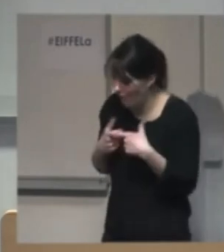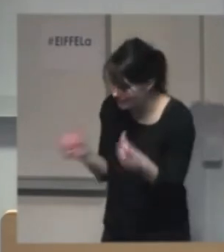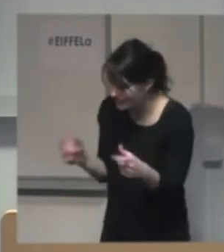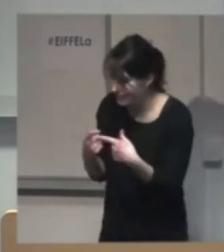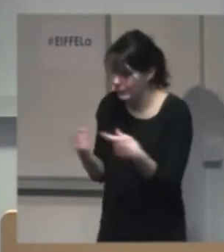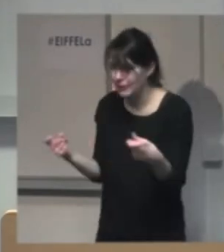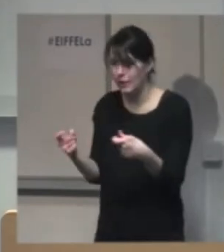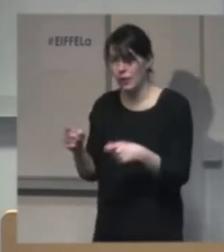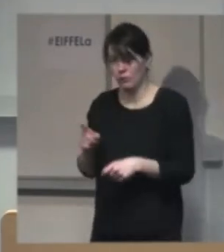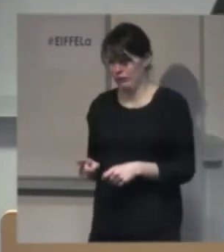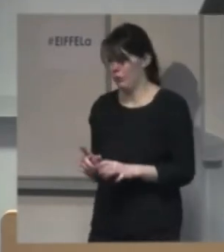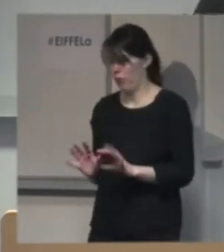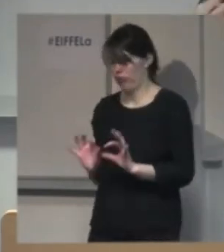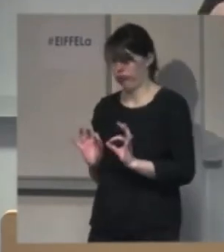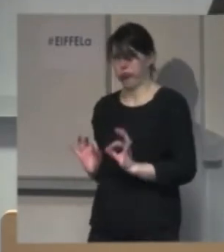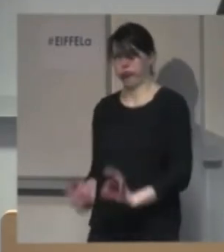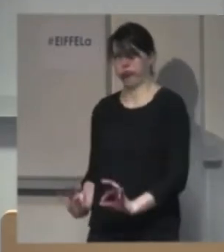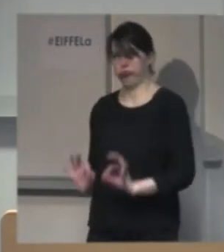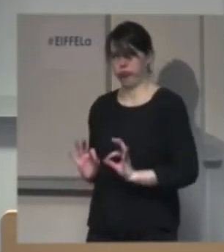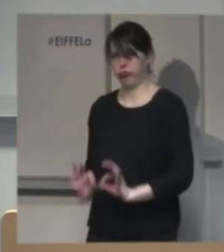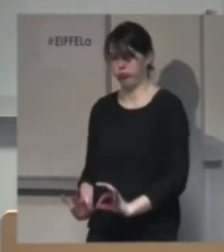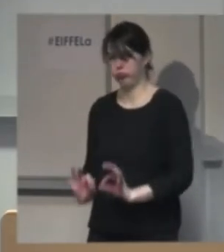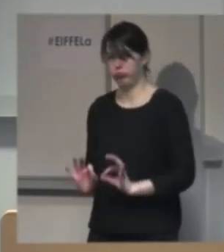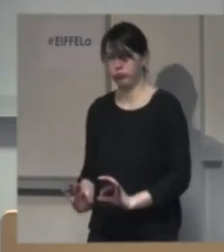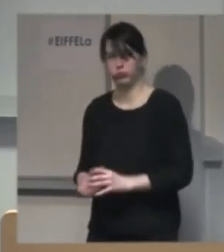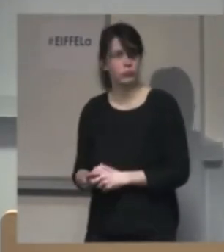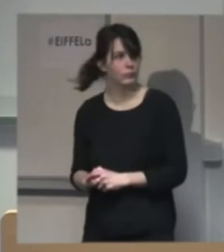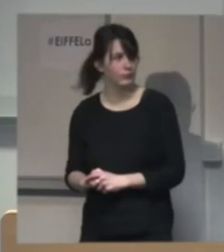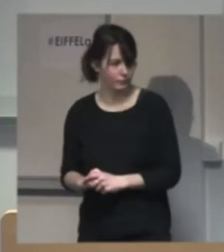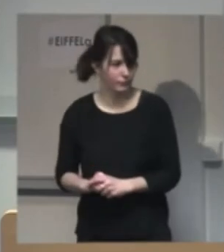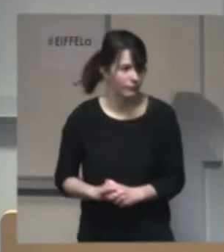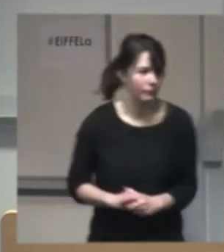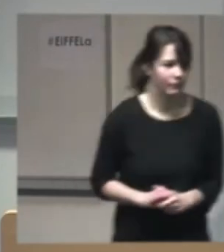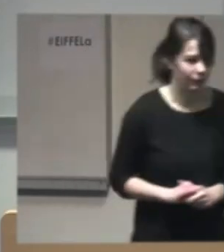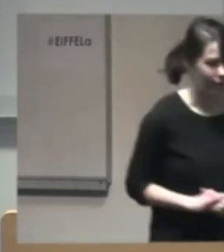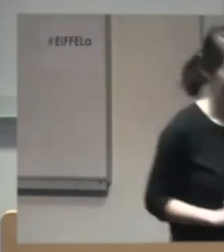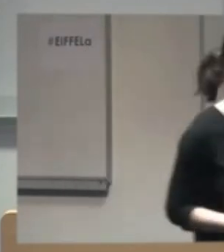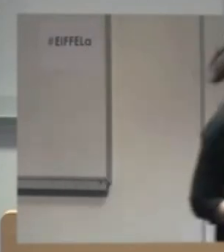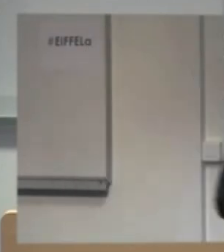Il faut trouver des façons de le prendre en compte. Donc, mon travail, c'est surtout l'observation des pratiques.